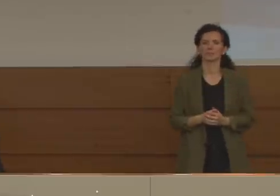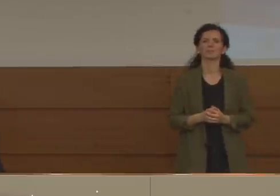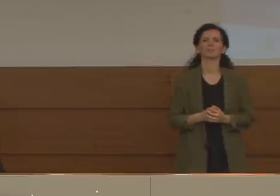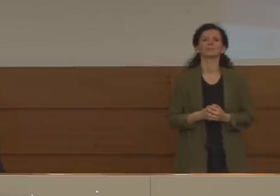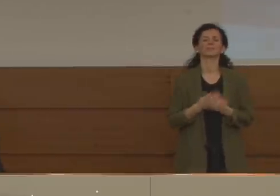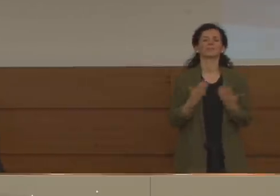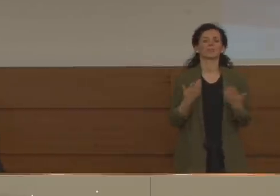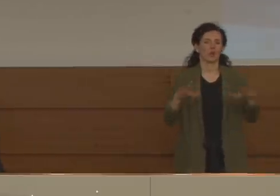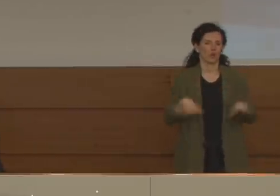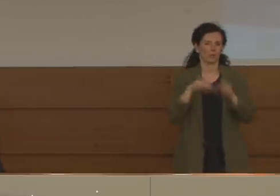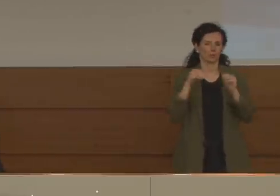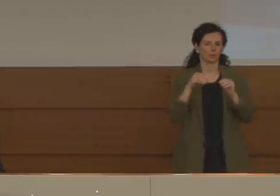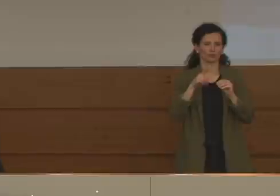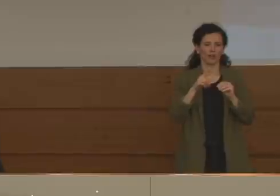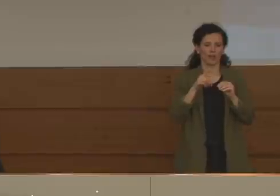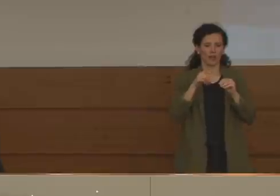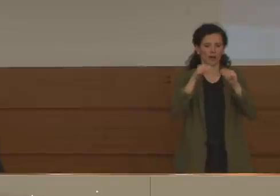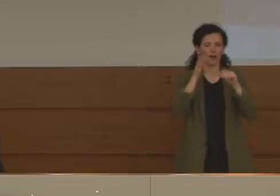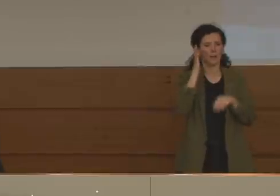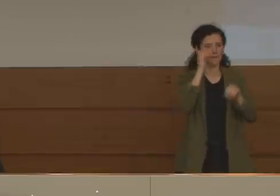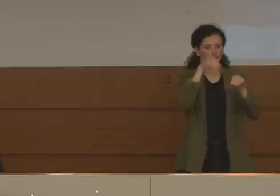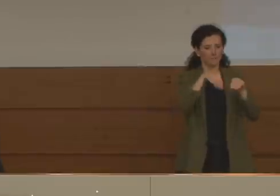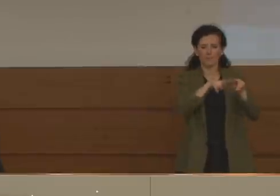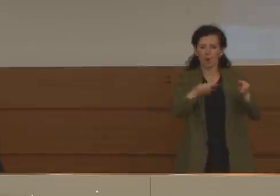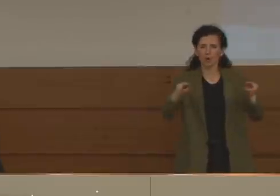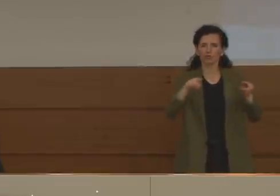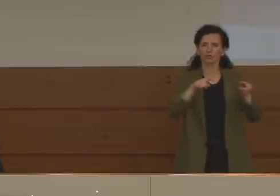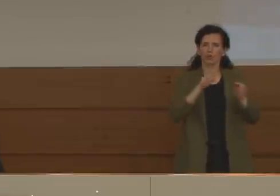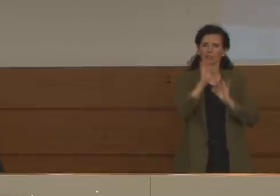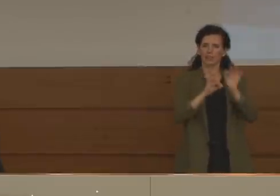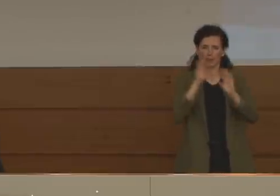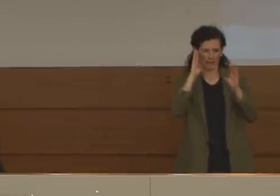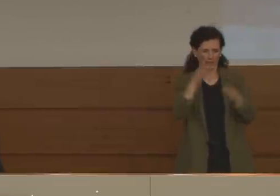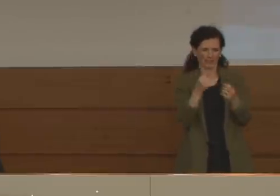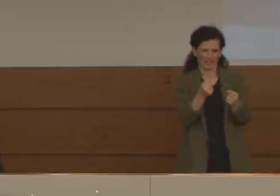Come sapete c'è stato un programma di potenziamento dei posti in terapia